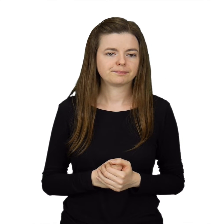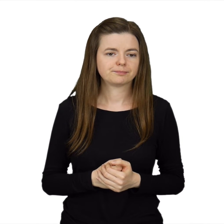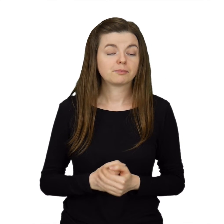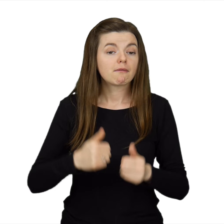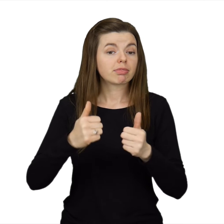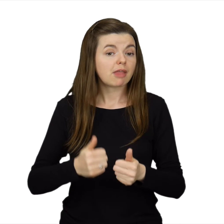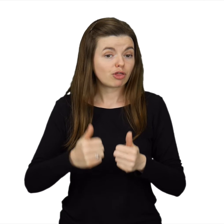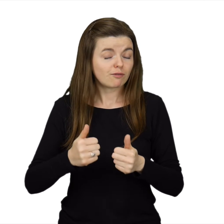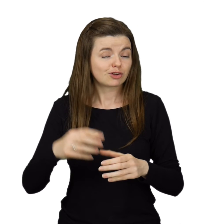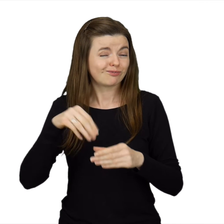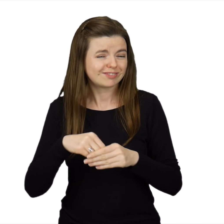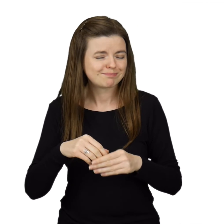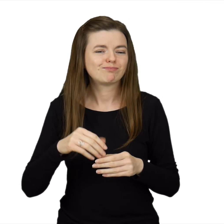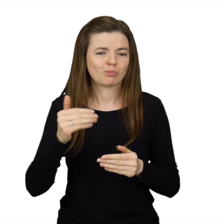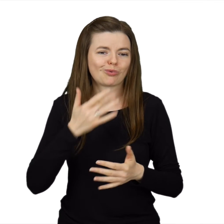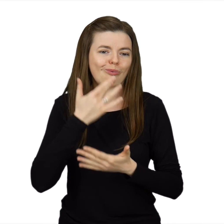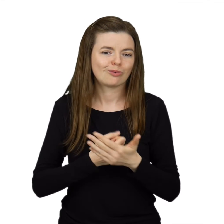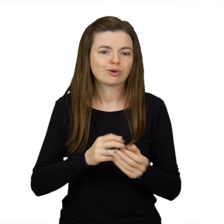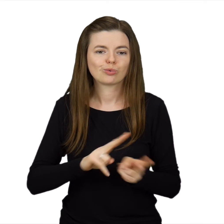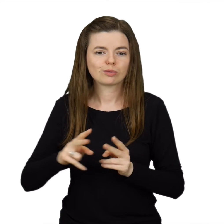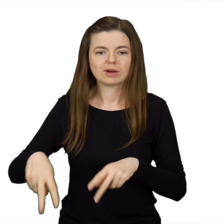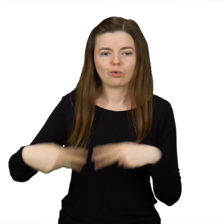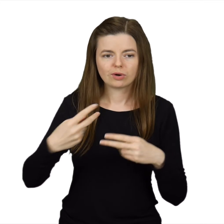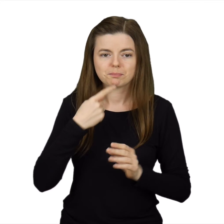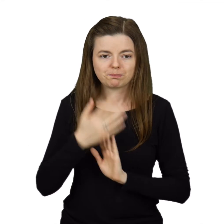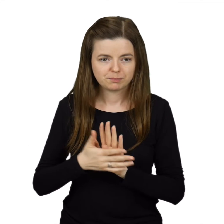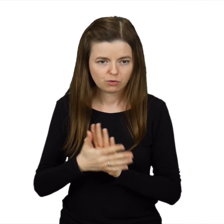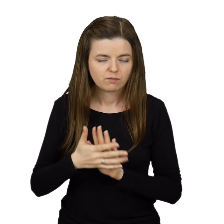Stanowisko z dostępem online do usługi tłumacza języka migowego